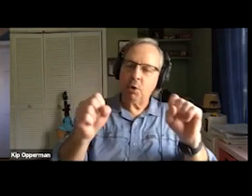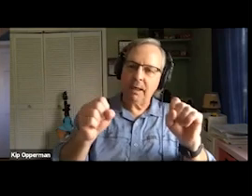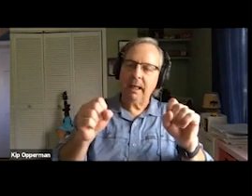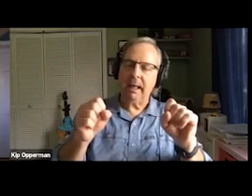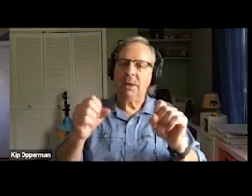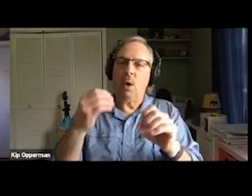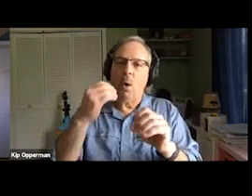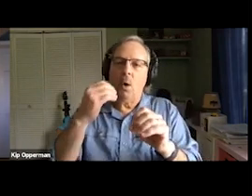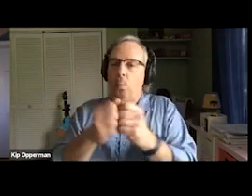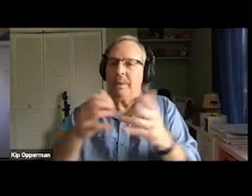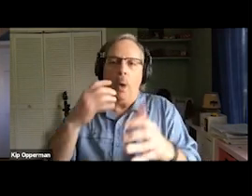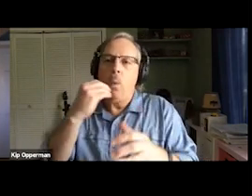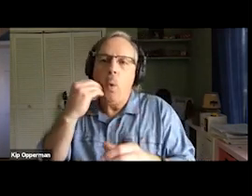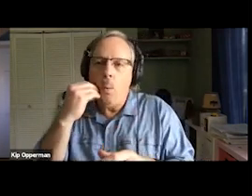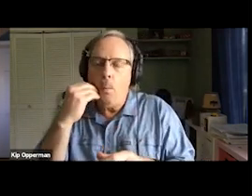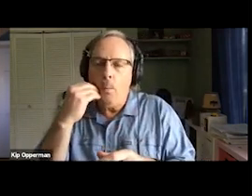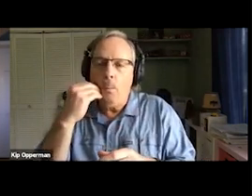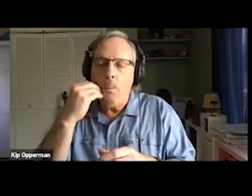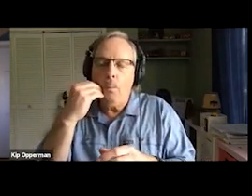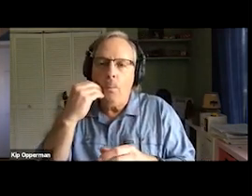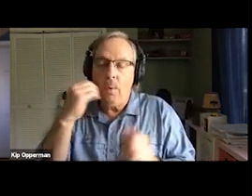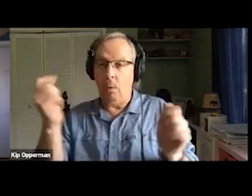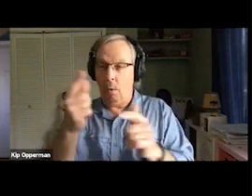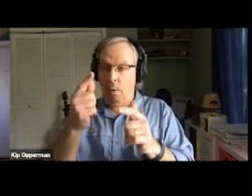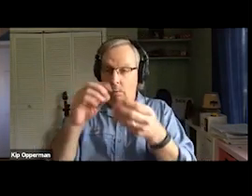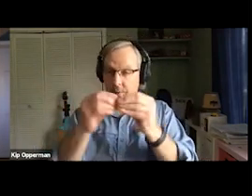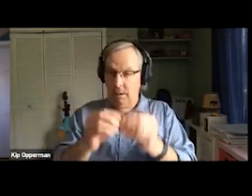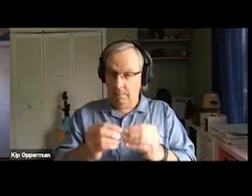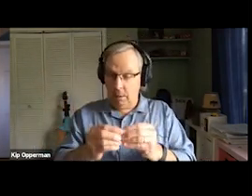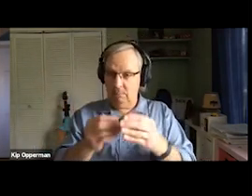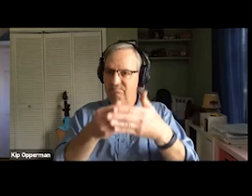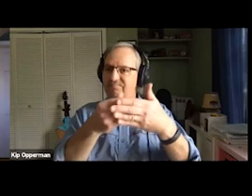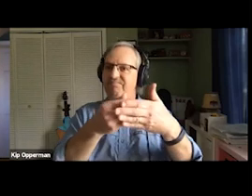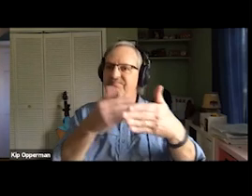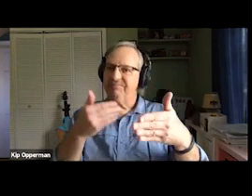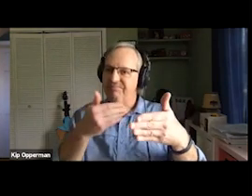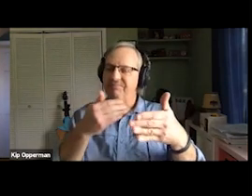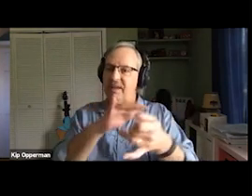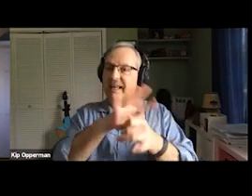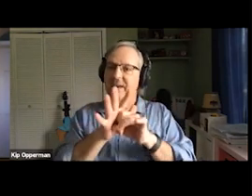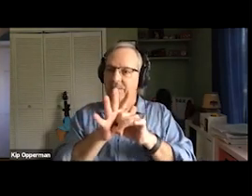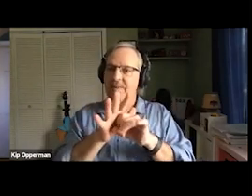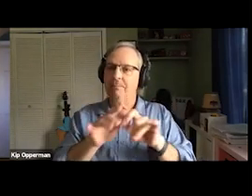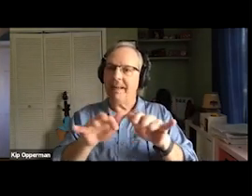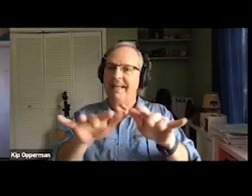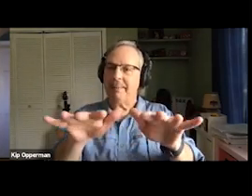Y quiero señalar que todos estos datos en realidad son anteriores al inicio de la pandemia de COVID-19. Y de hecho sospecho